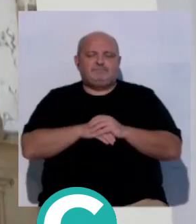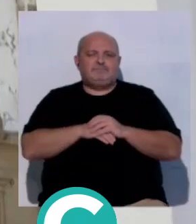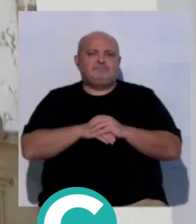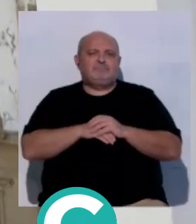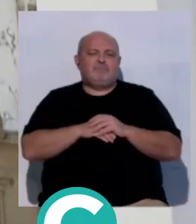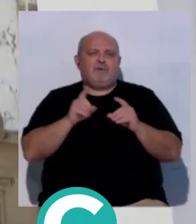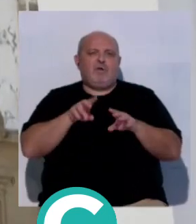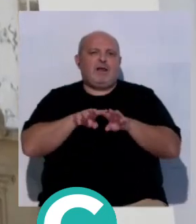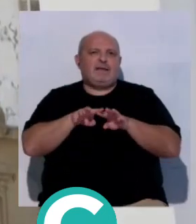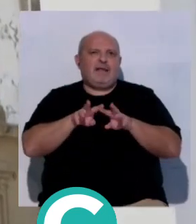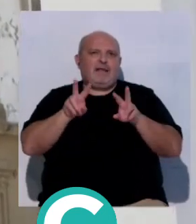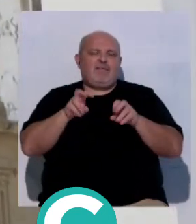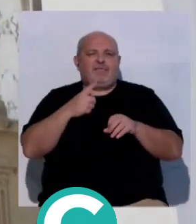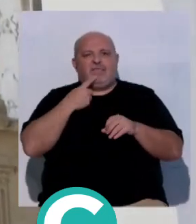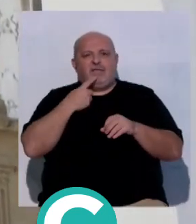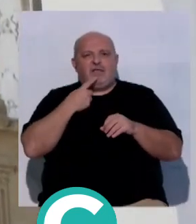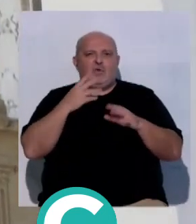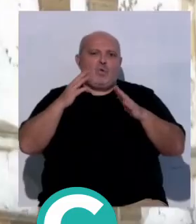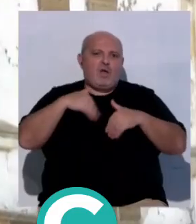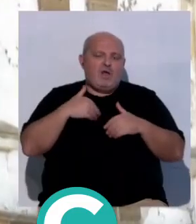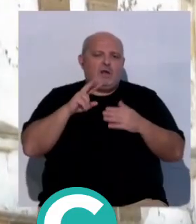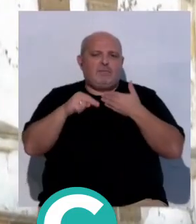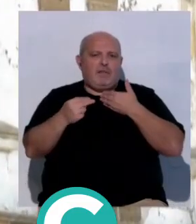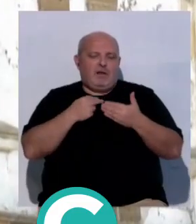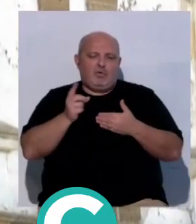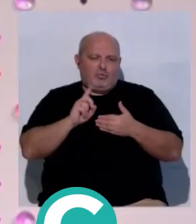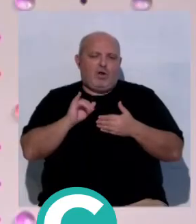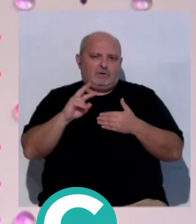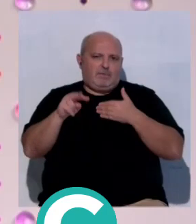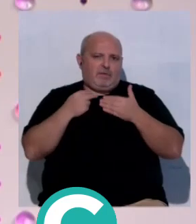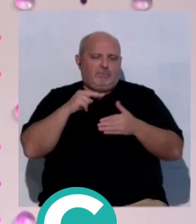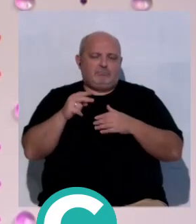se critique de que no ha habido transparencia porque evidentemente toda la información está